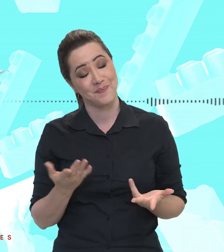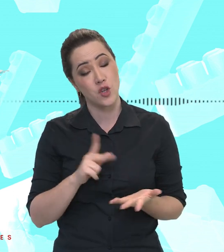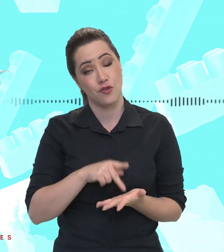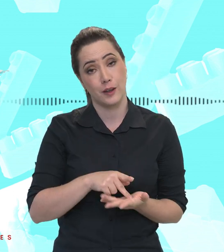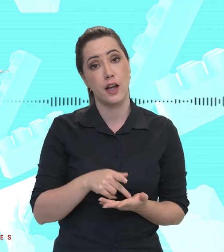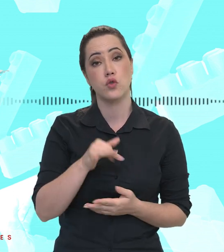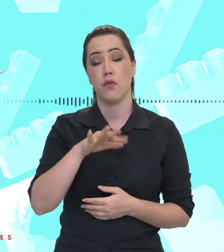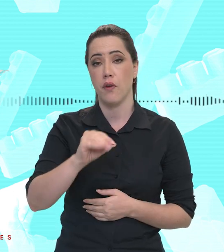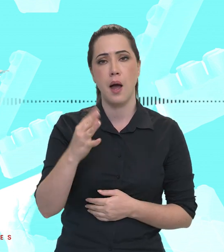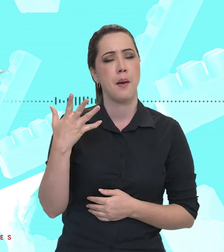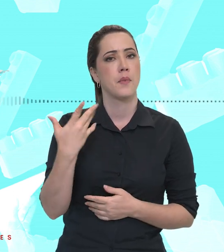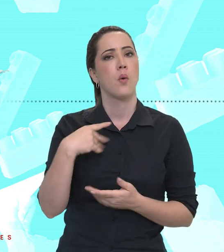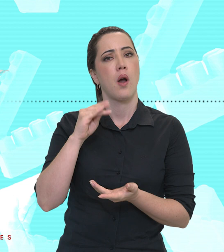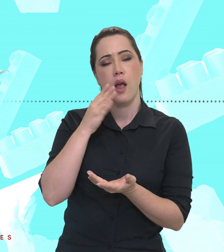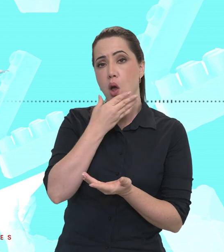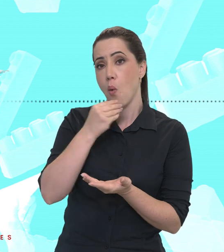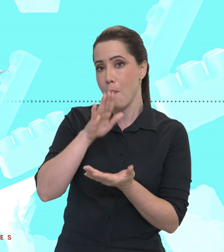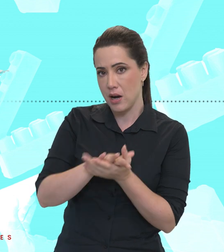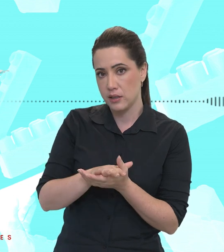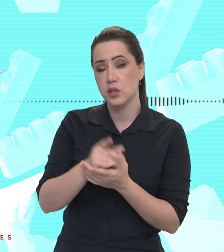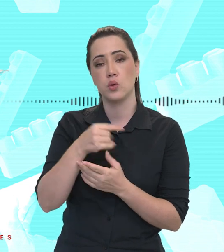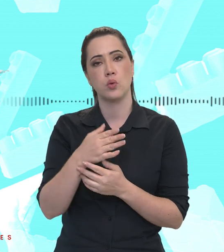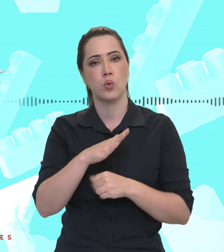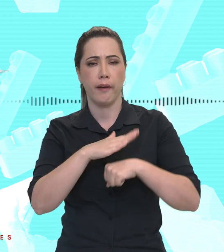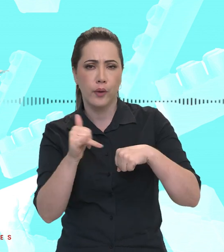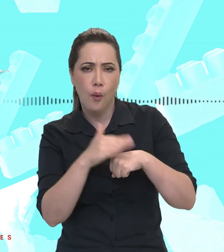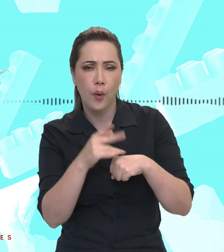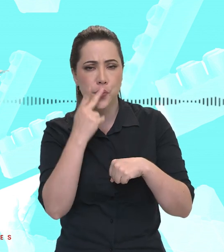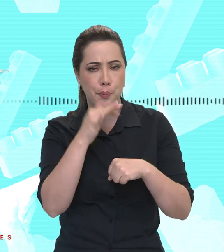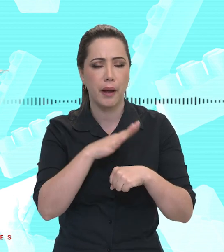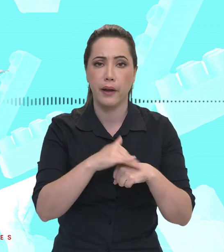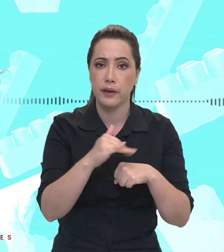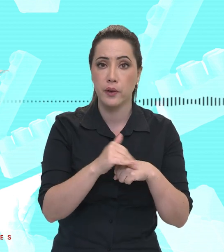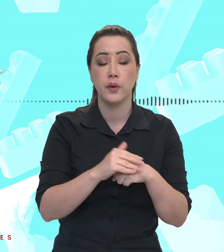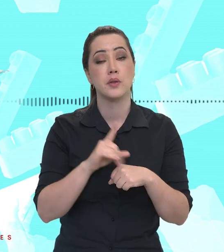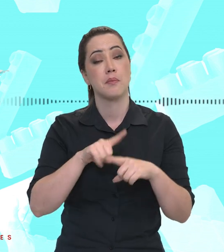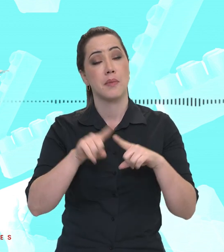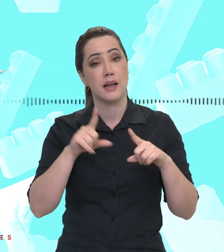carinhoso, ele também é uma pessoa com doença subdiagnosticada, a Síndrome de Tourette,